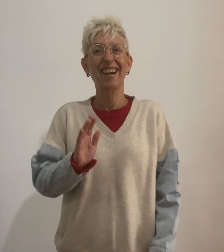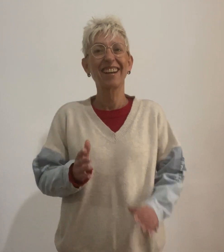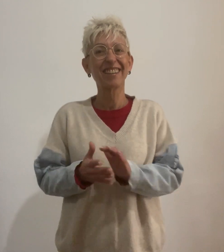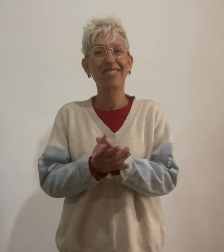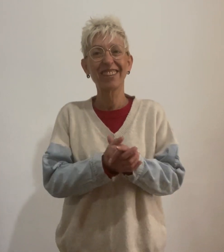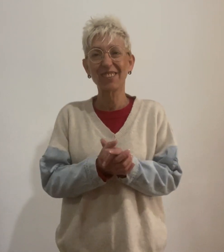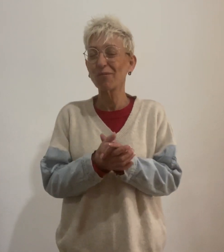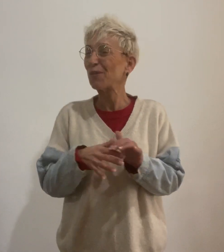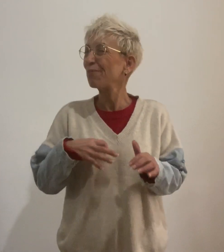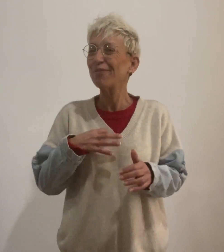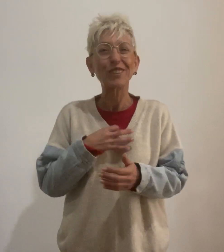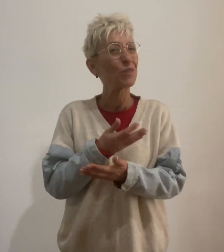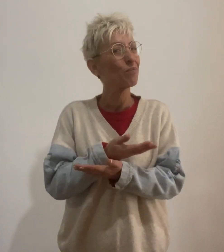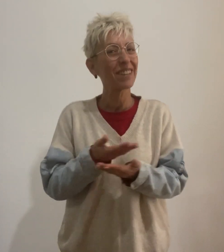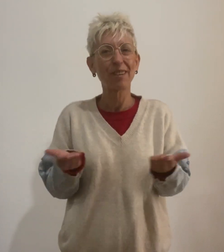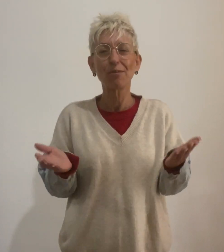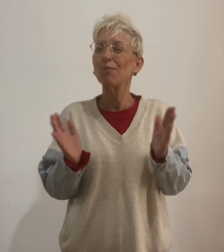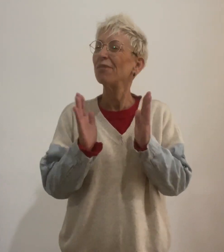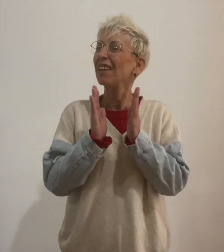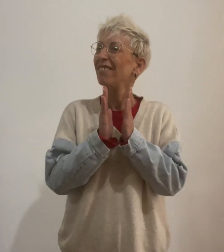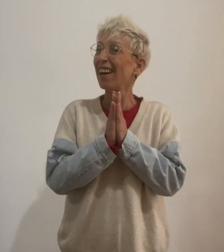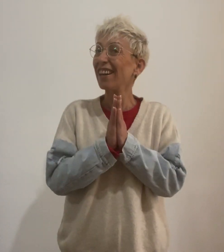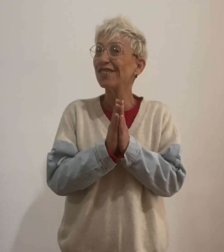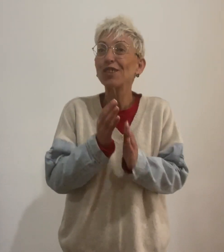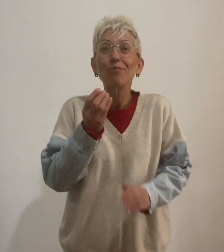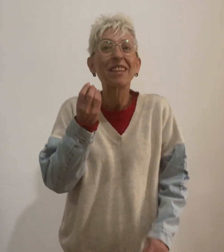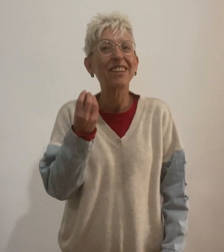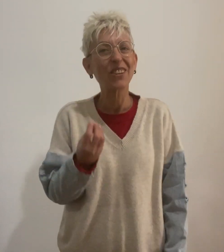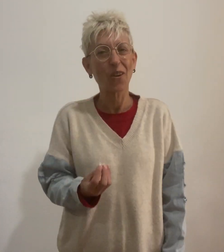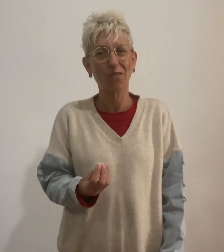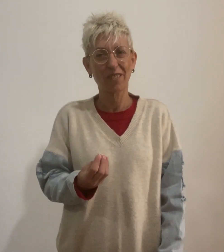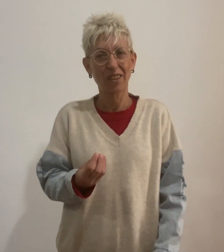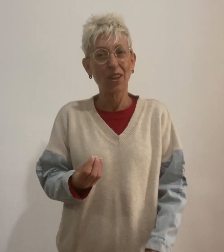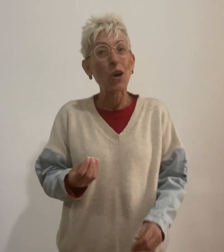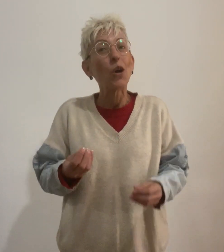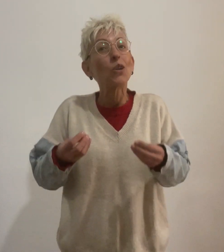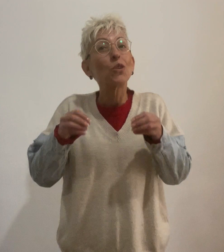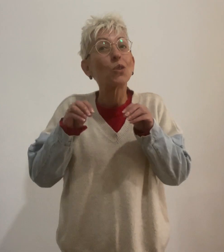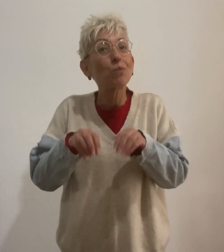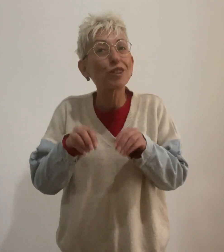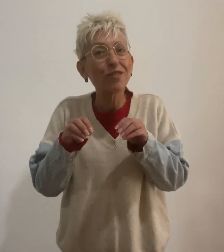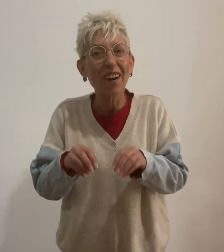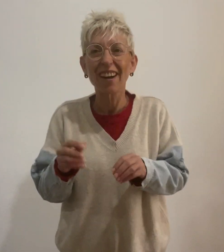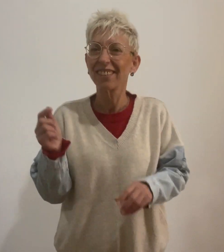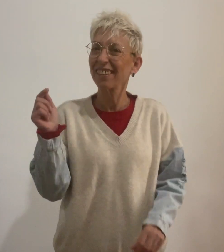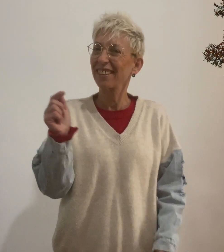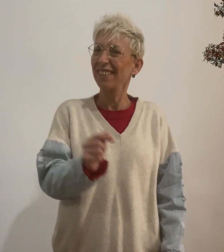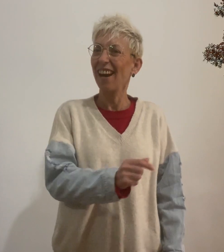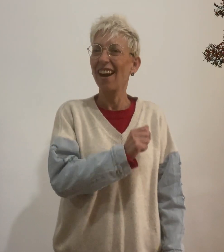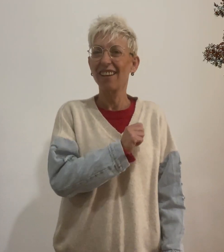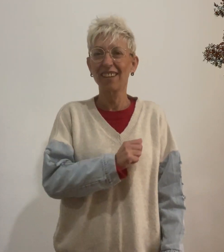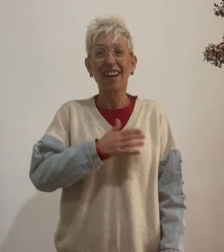היי חברים, מה שלומכם? מקווה שבטוב ט״ו בשבט הגיע